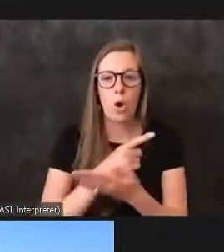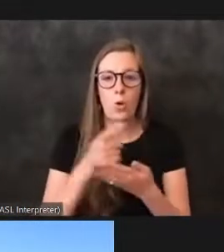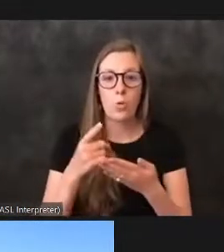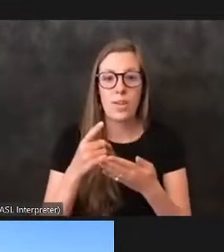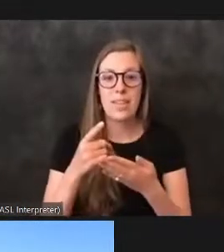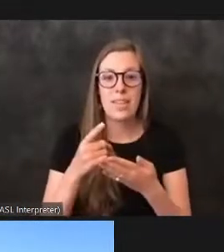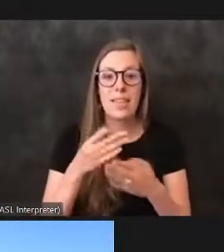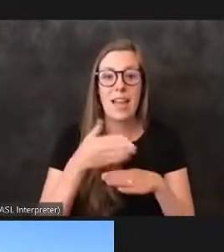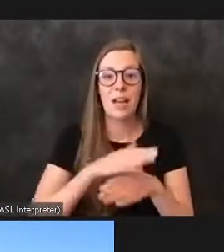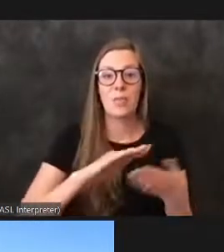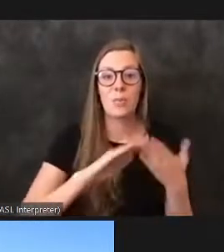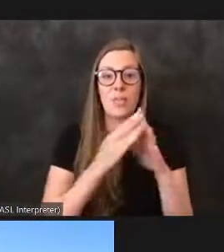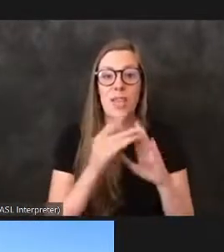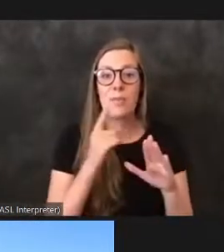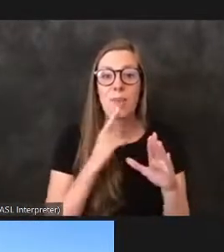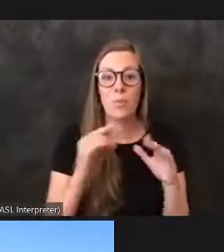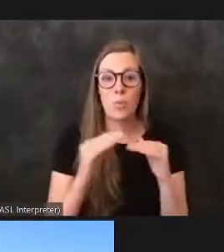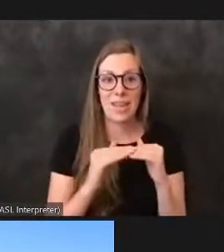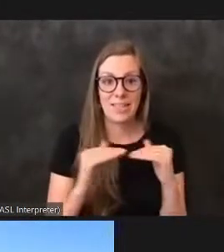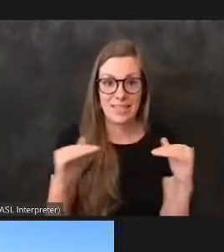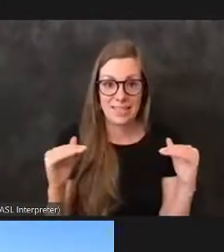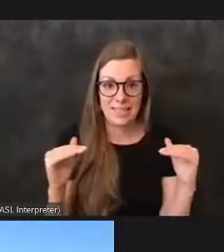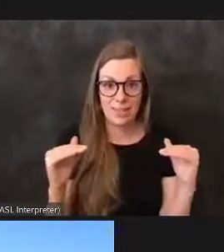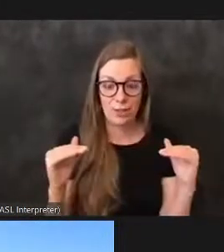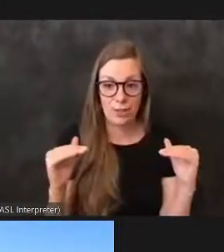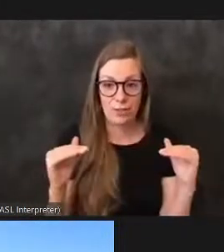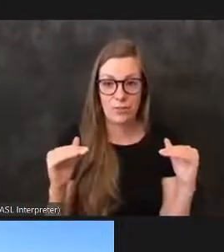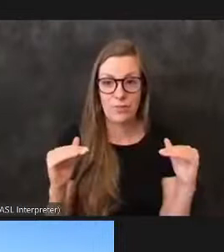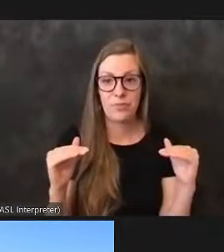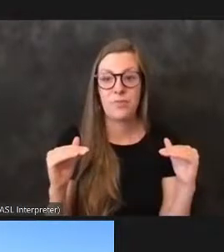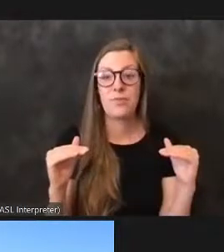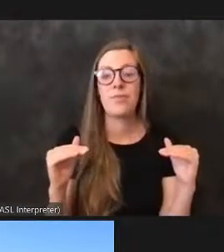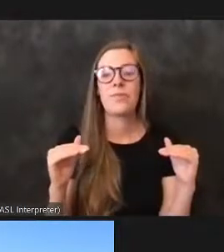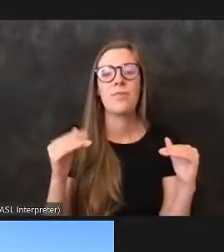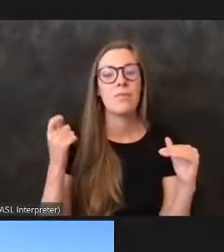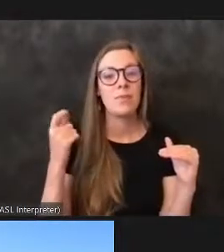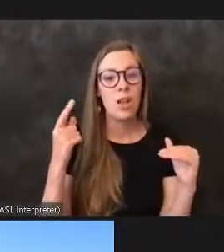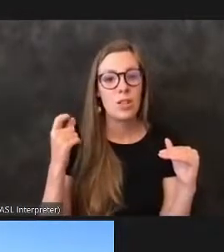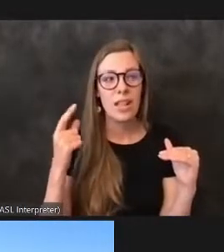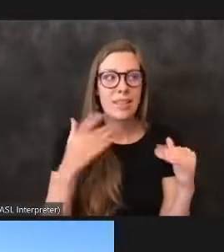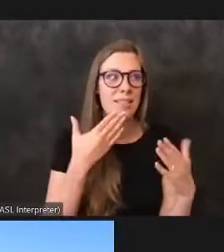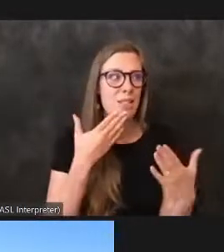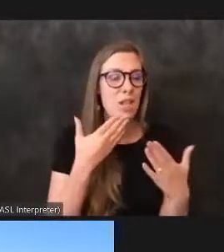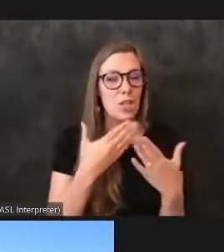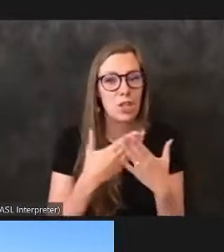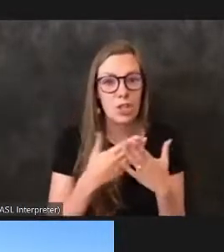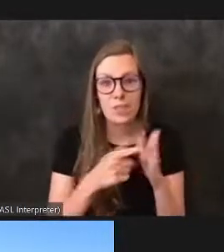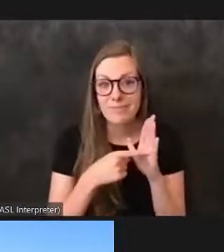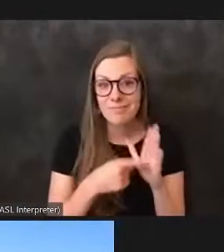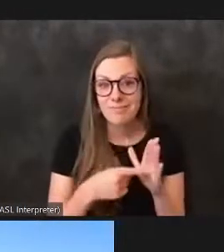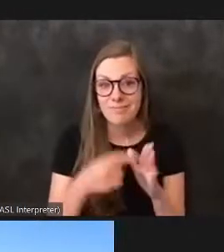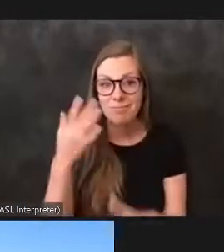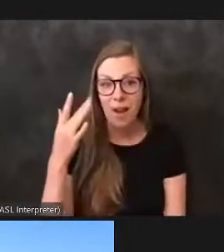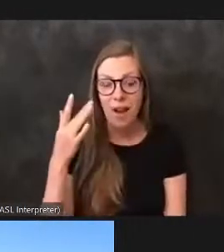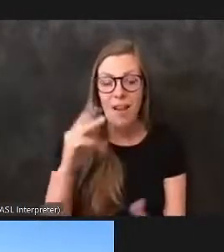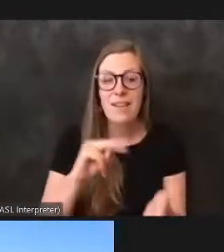de movernos sabel en el blueprint para una economía más segura. Ese es un signo de bienvenida para todos nosotros.